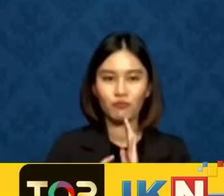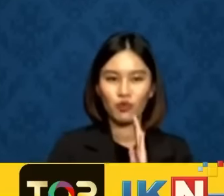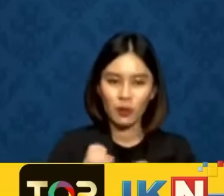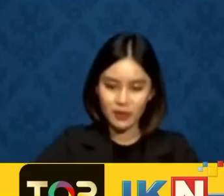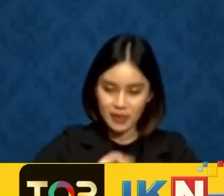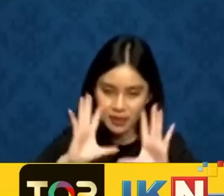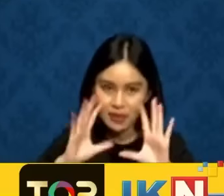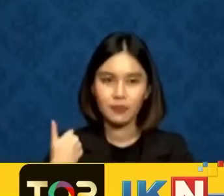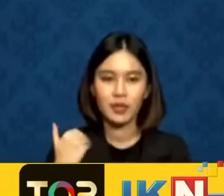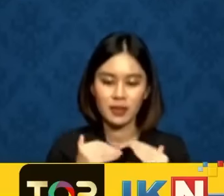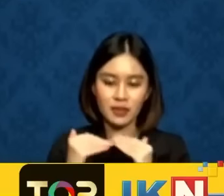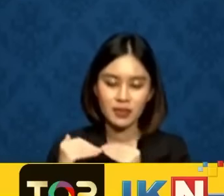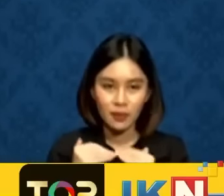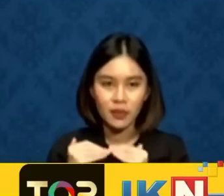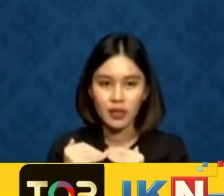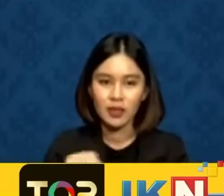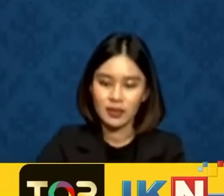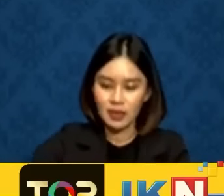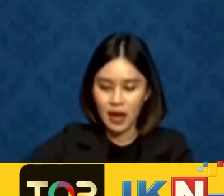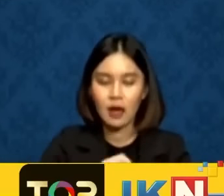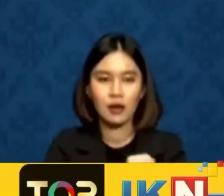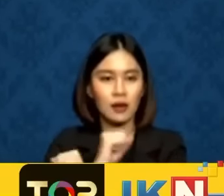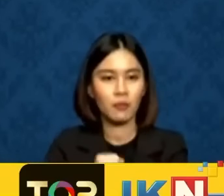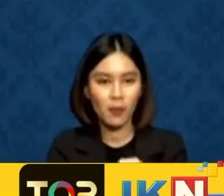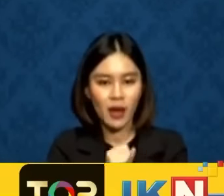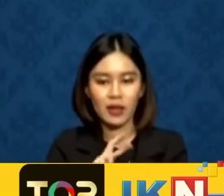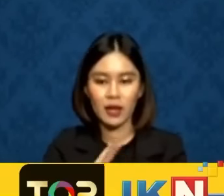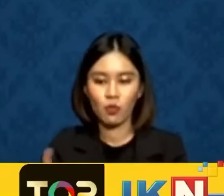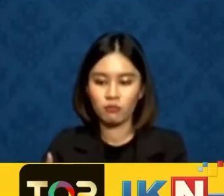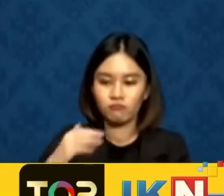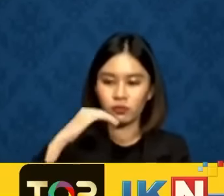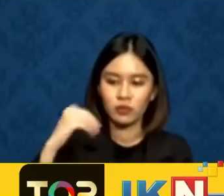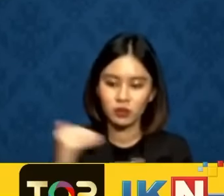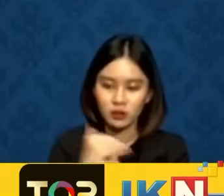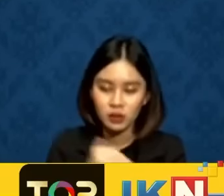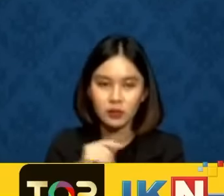เสมอภาคเท่าเทียมความสะอาดและปลอดภัยระบบ ขนส่งที่เข้าถึงและสะดวกการศึกษาและเรียน